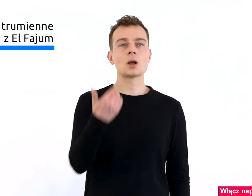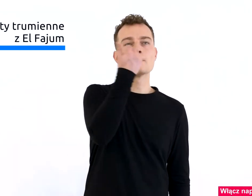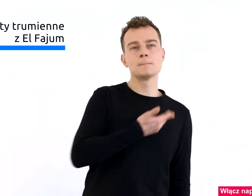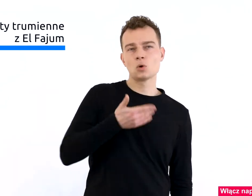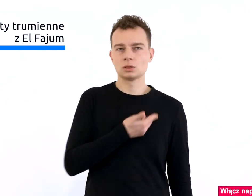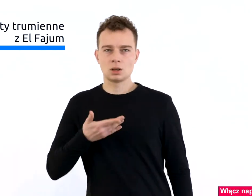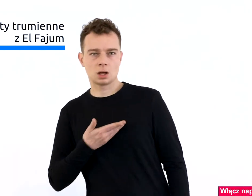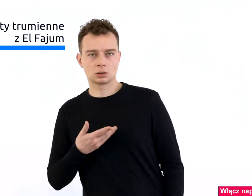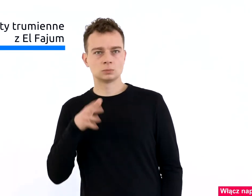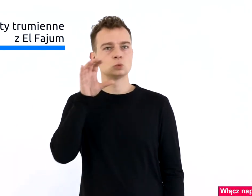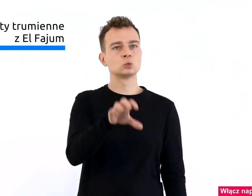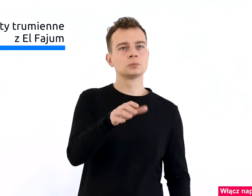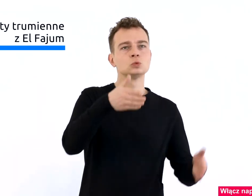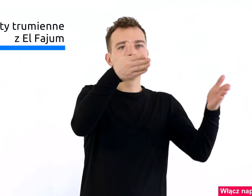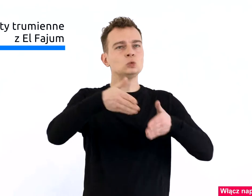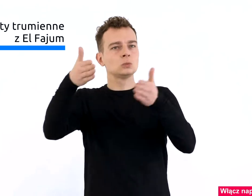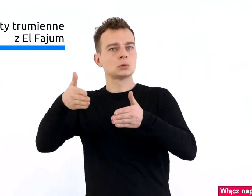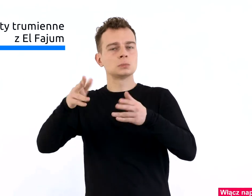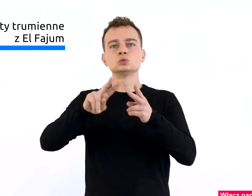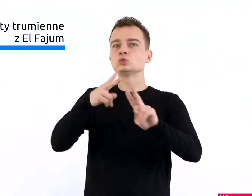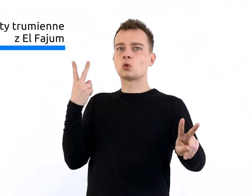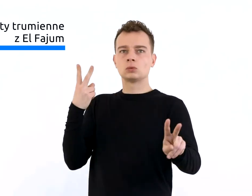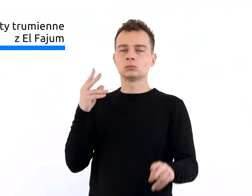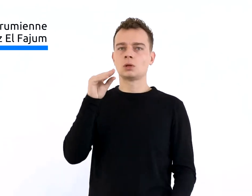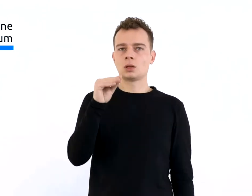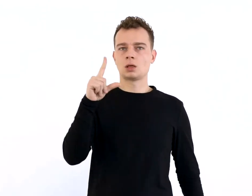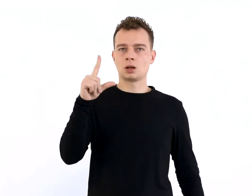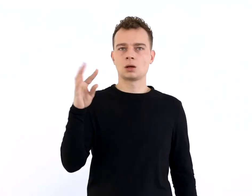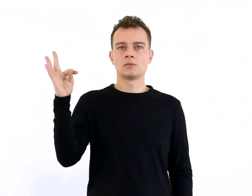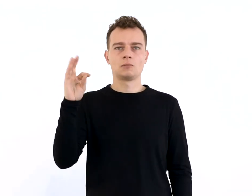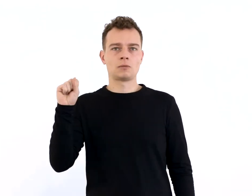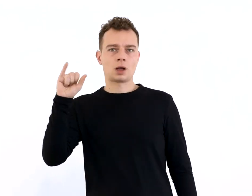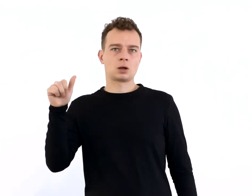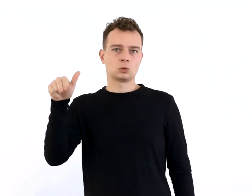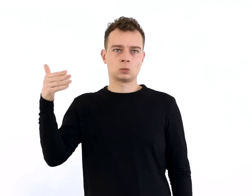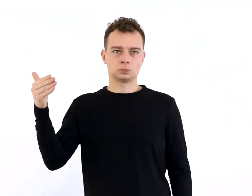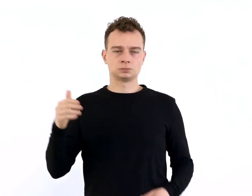Portrety trumienne z El Fajum